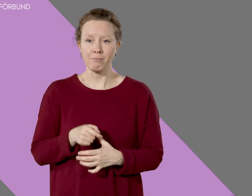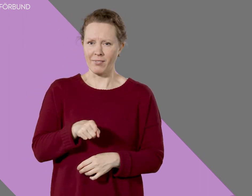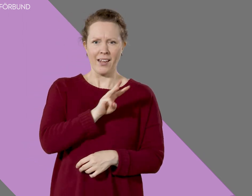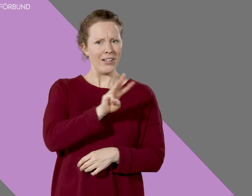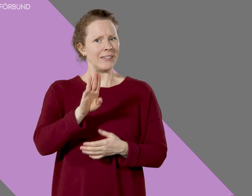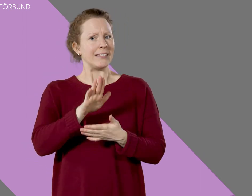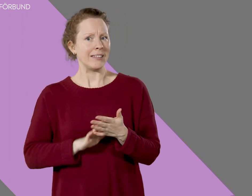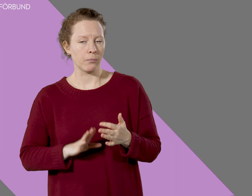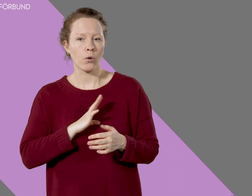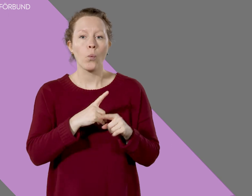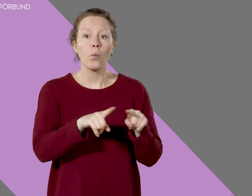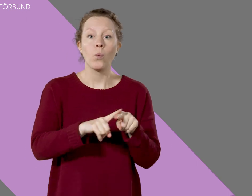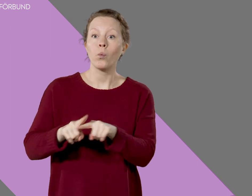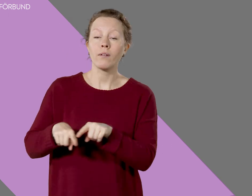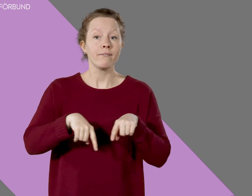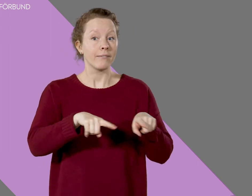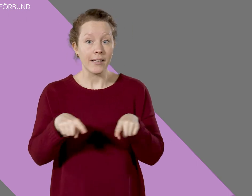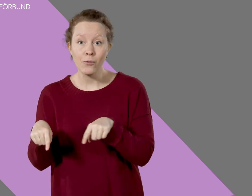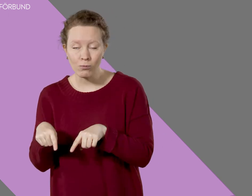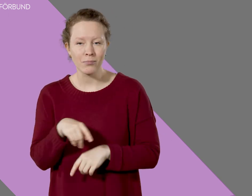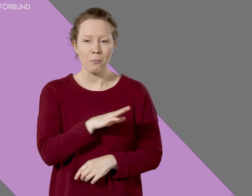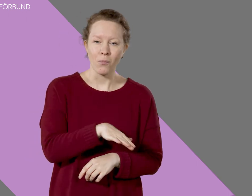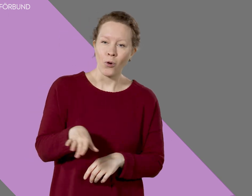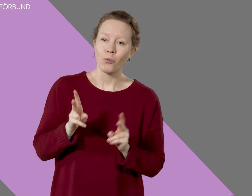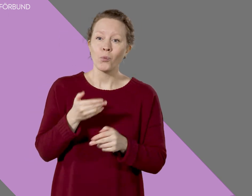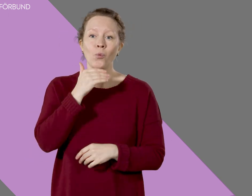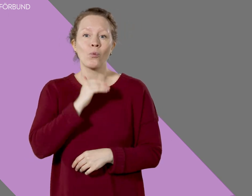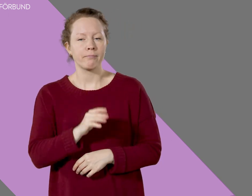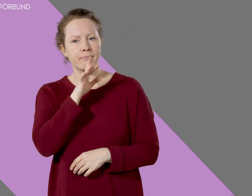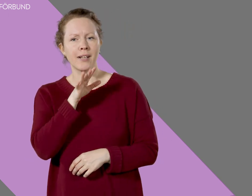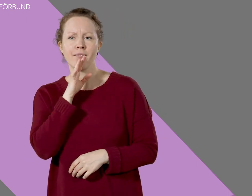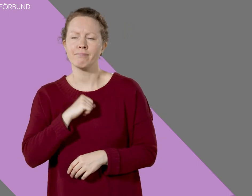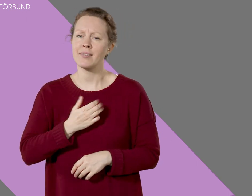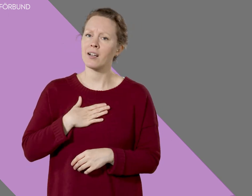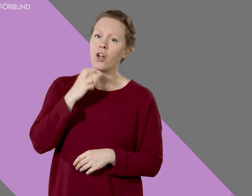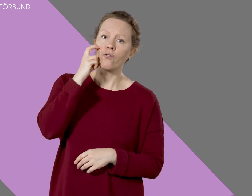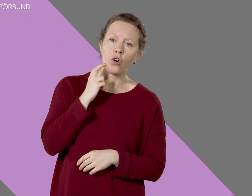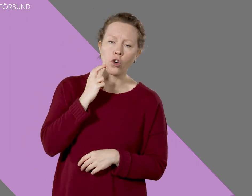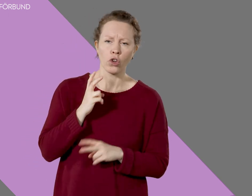På sajten finns videor där barnen och ungdomarna berättar om sin vardag -